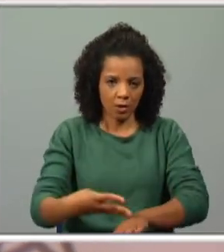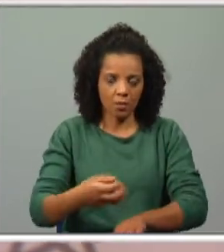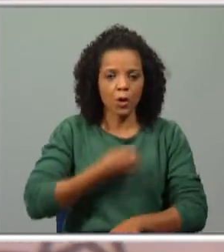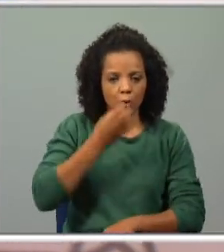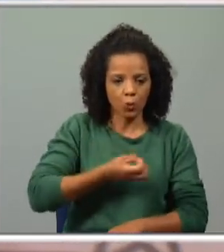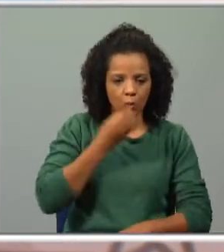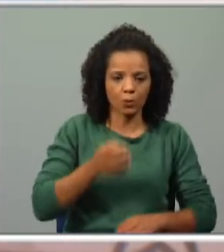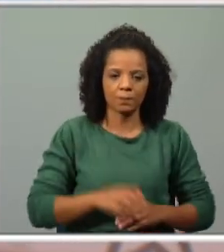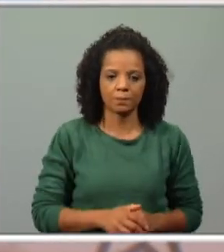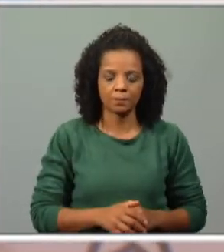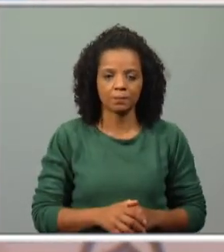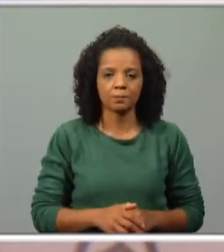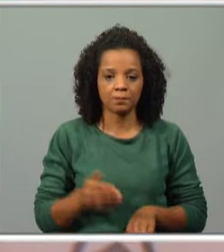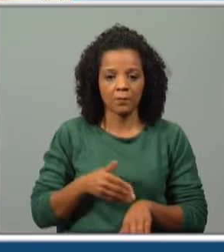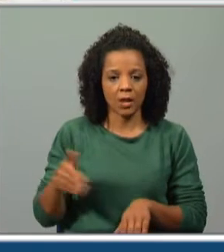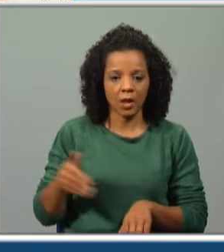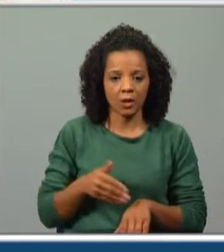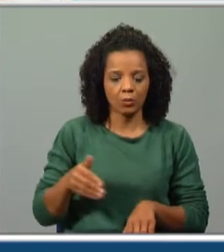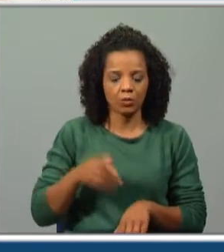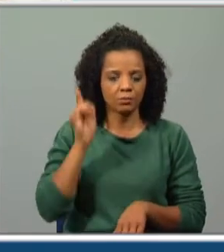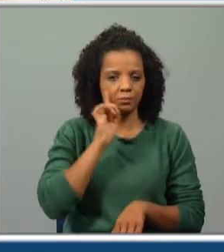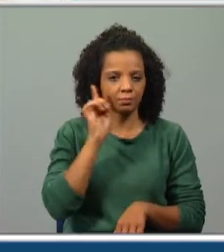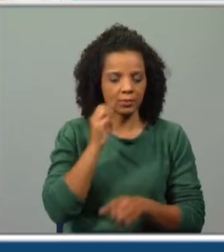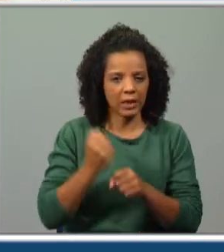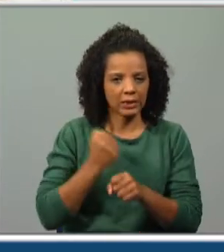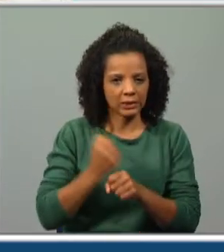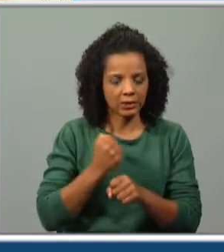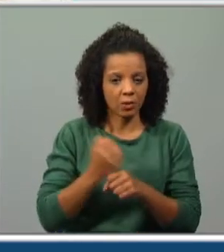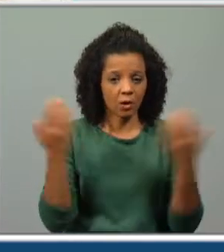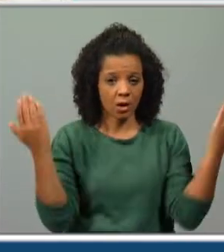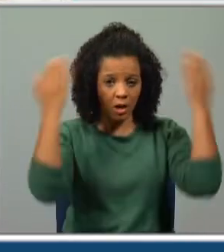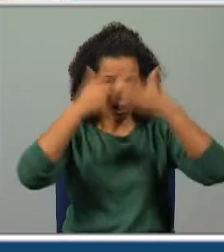conto momento os momentos fulerais da ação à noite Depois 故事時刻之後晚上行動